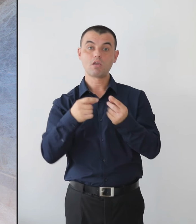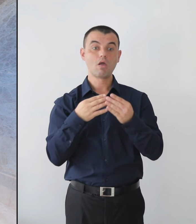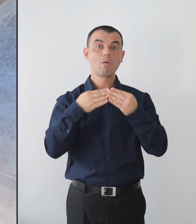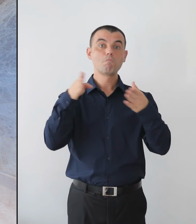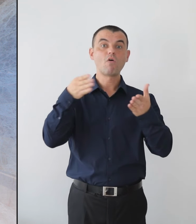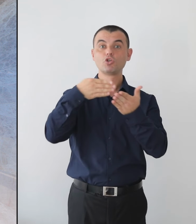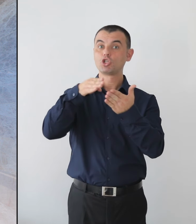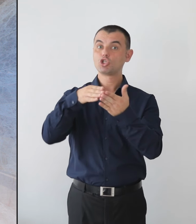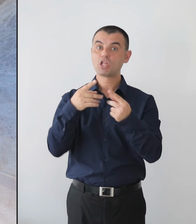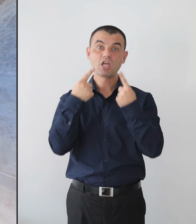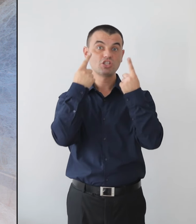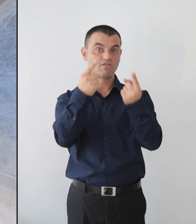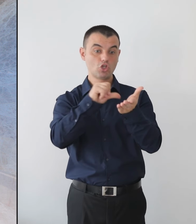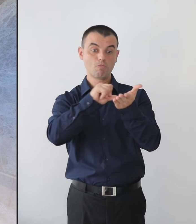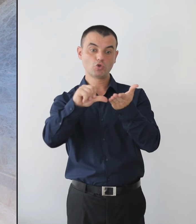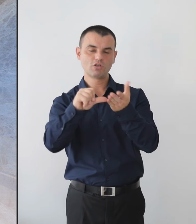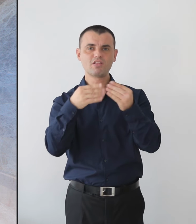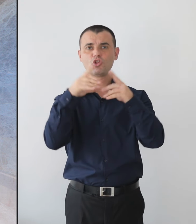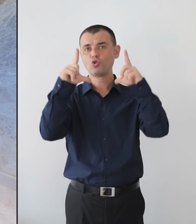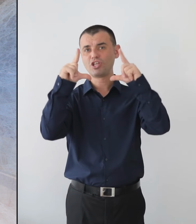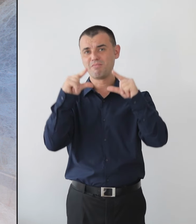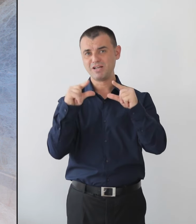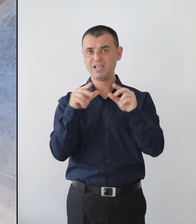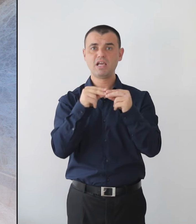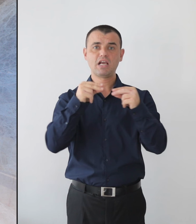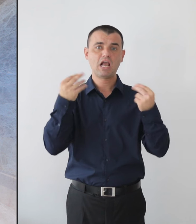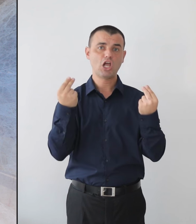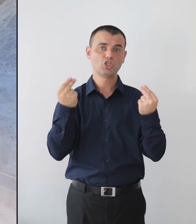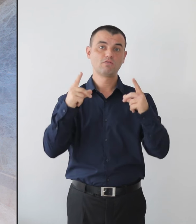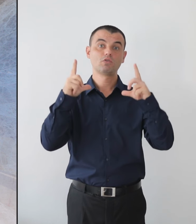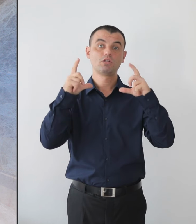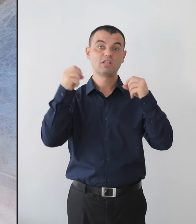Това прави по-голяма част от кадъра на фокус, но намаля осветеноста на кадъра.